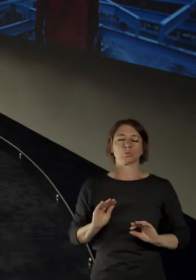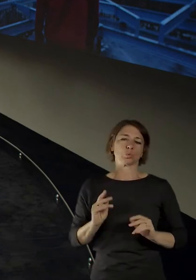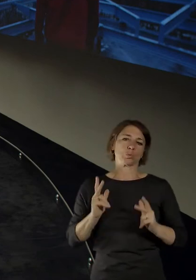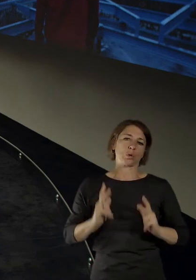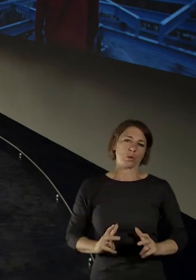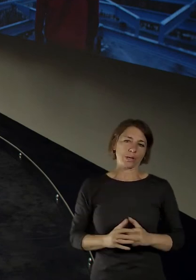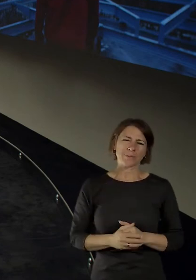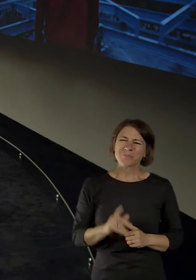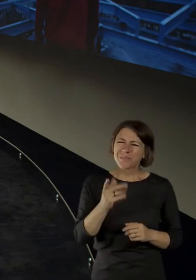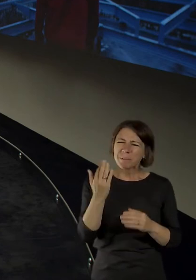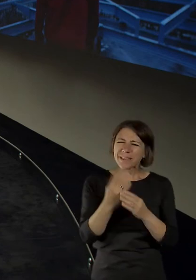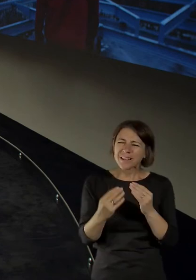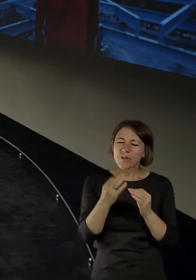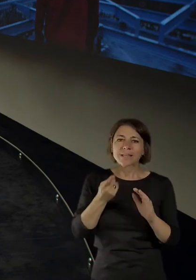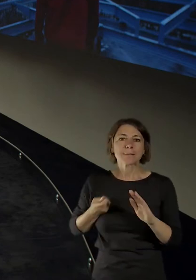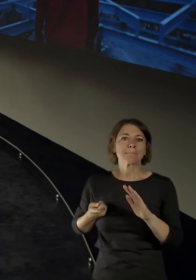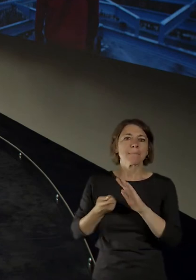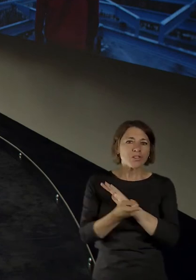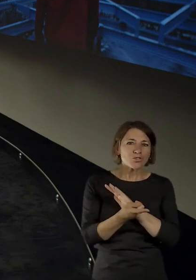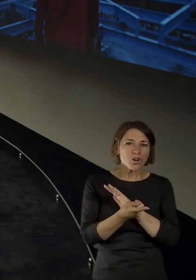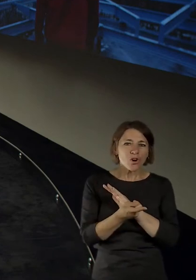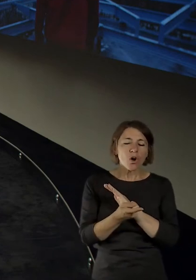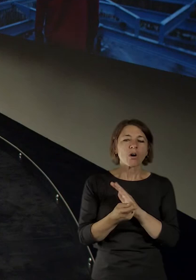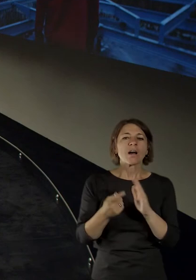se nějakým způsobem musí analyzovat, kam ta linka má vést.